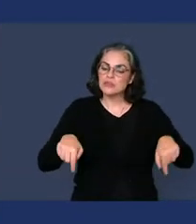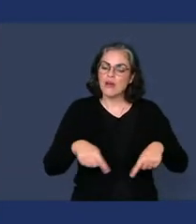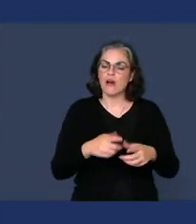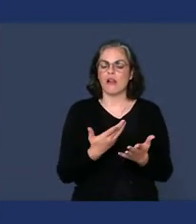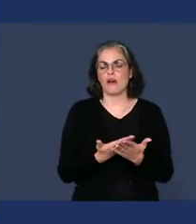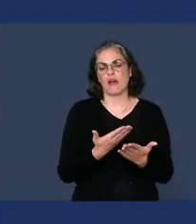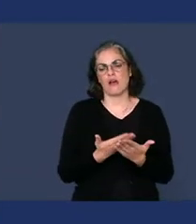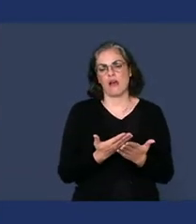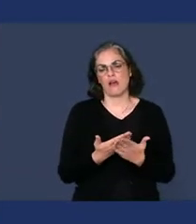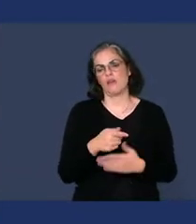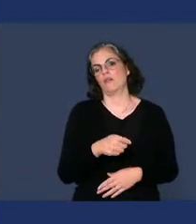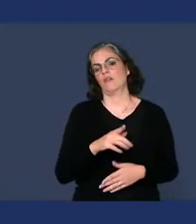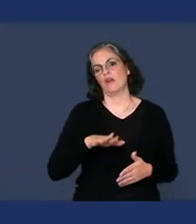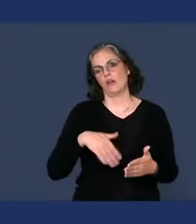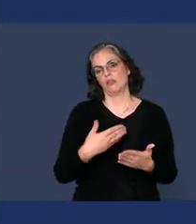EDUCAÇÃO NAS SALAS DE AULAS